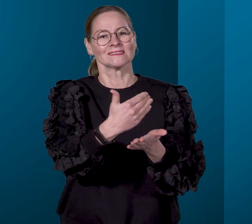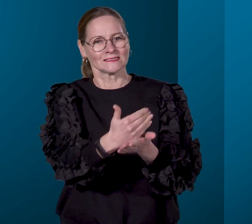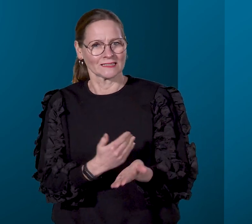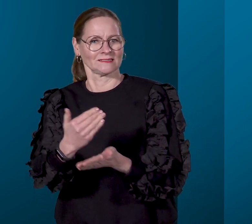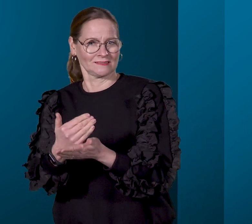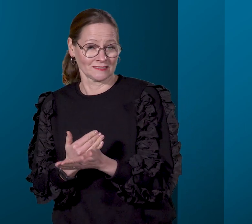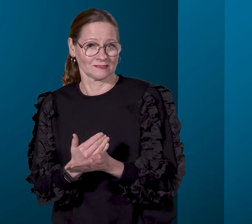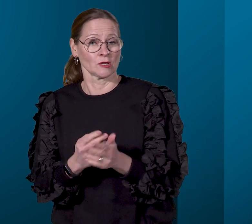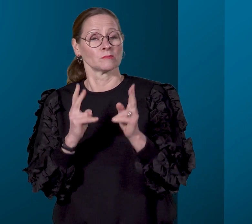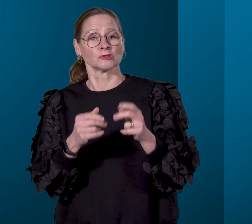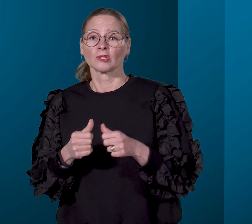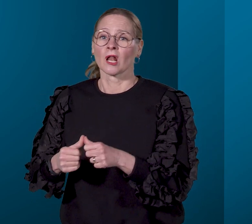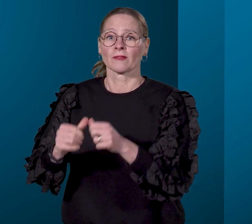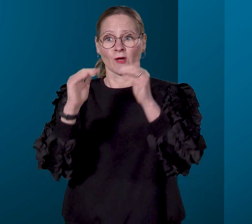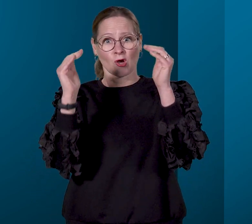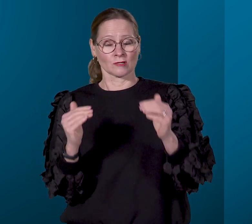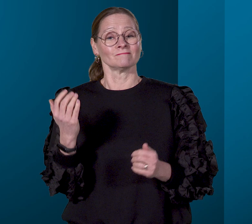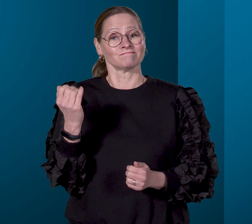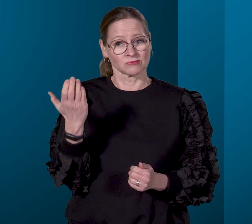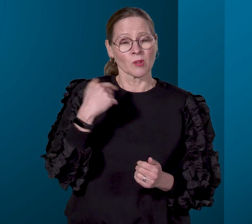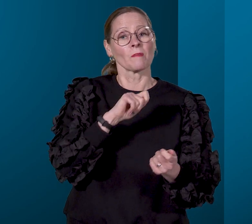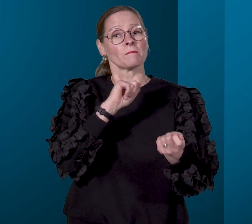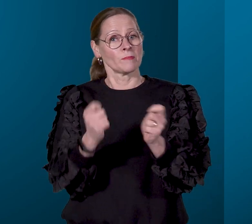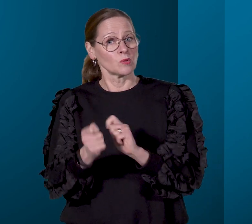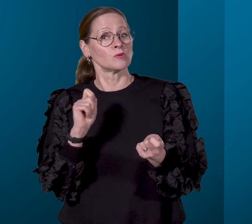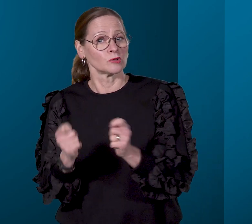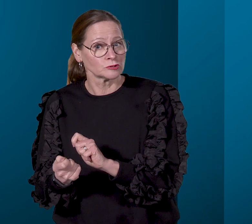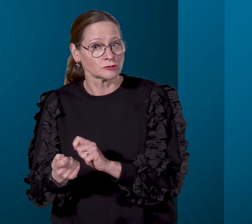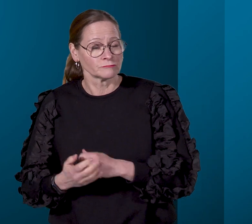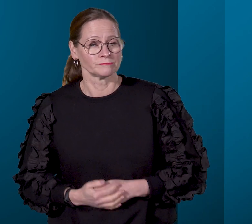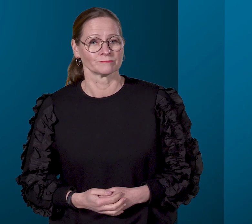sekä säästötoimenpiteitä että mahdollisesti muutoksia liiton organisaatiossa.